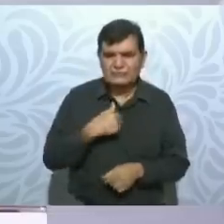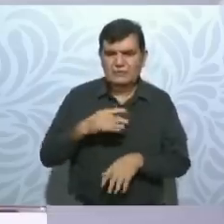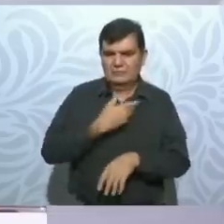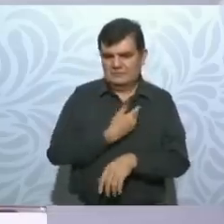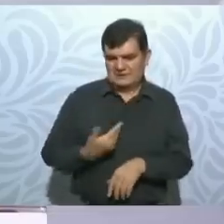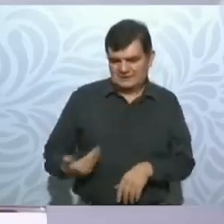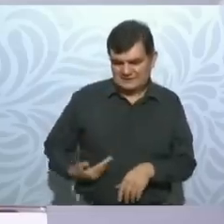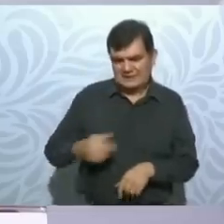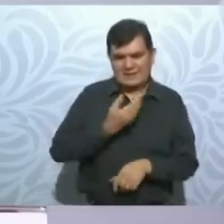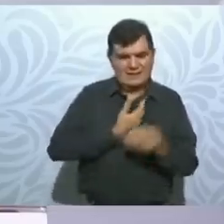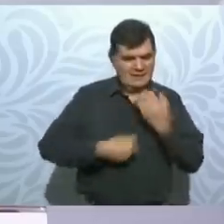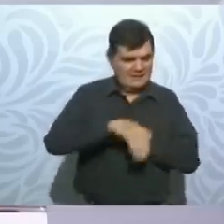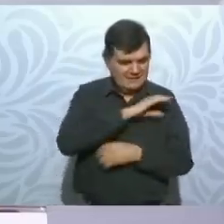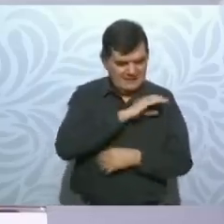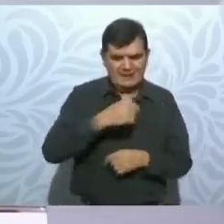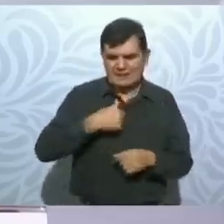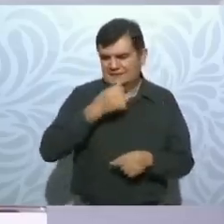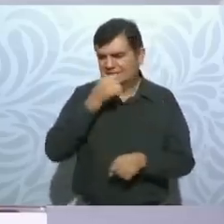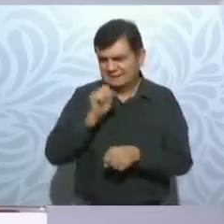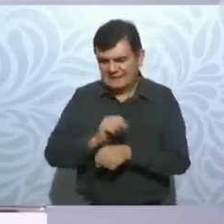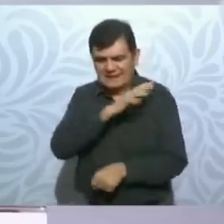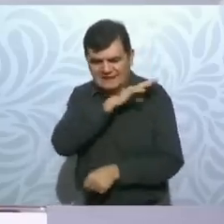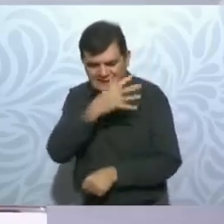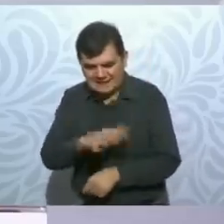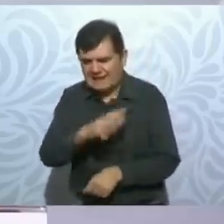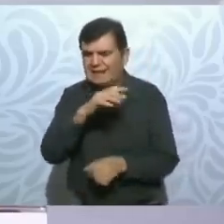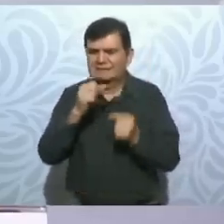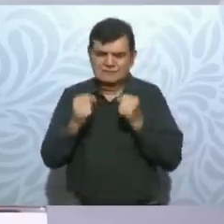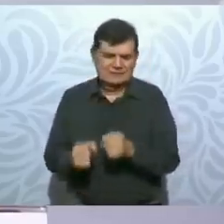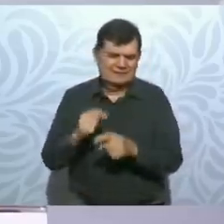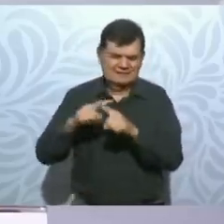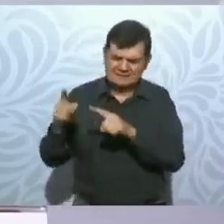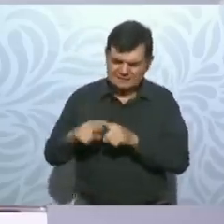la República el general secretario el secretario de seguridad el secretario